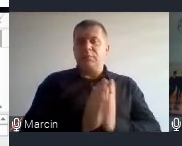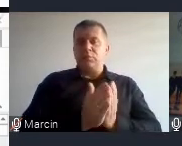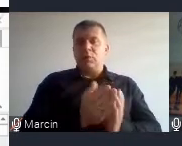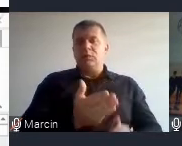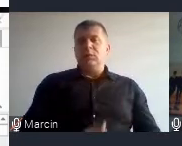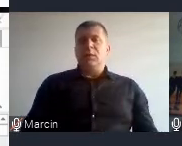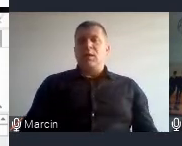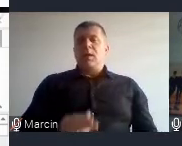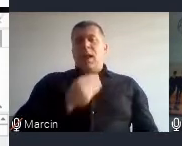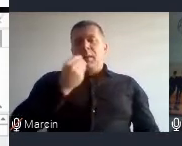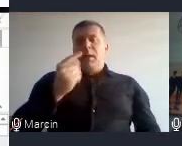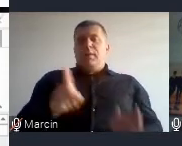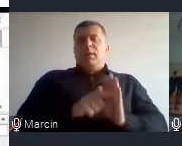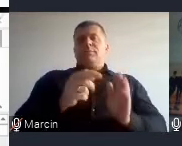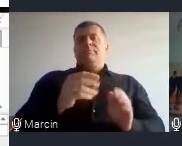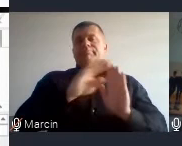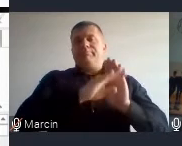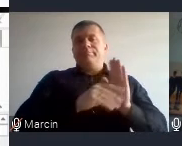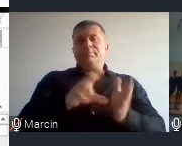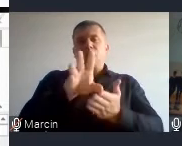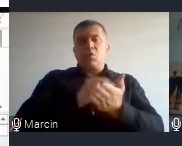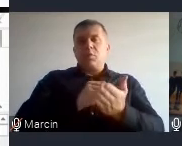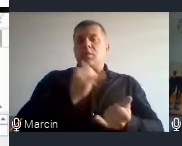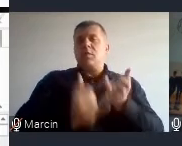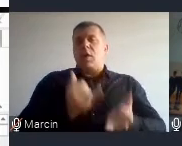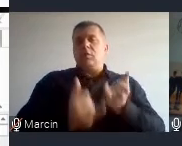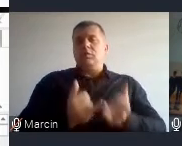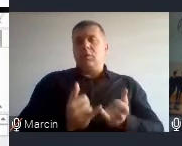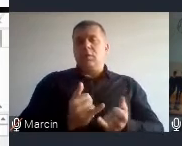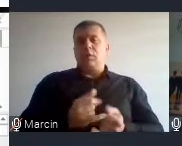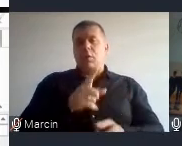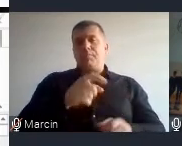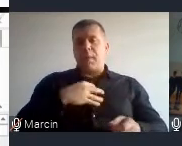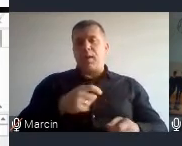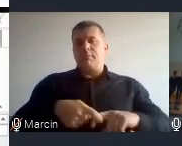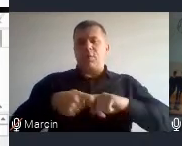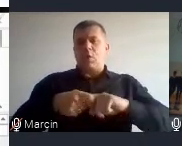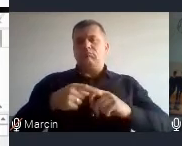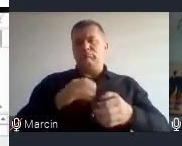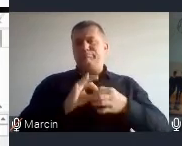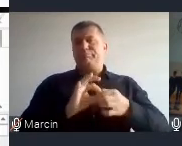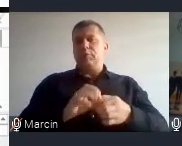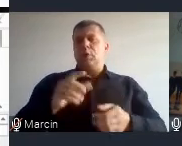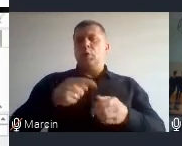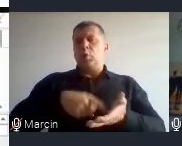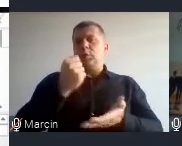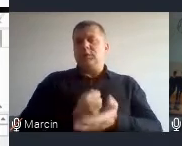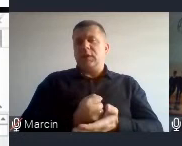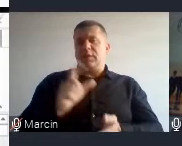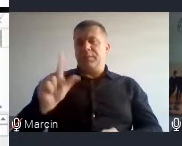Najlepiej opierać się na wytycznych kwalifikowalności jeśli oczywiście wiąże nas ustawa PZP.